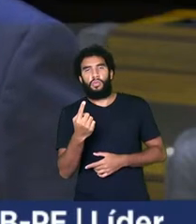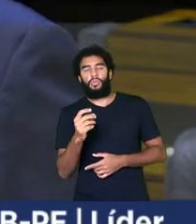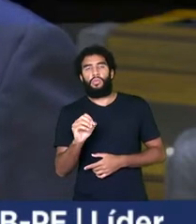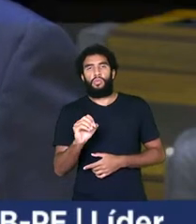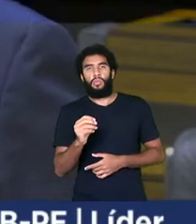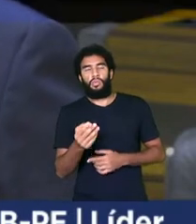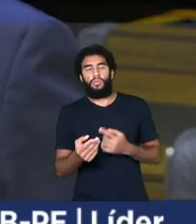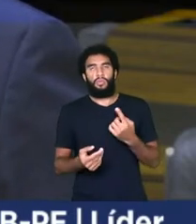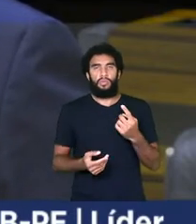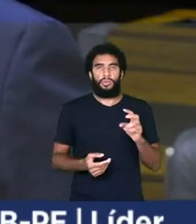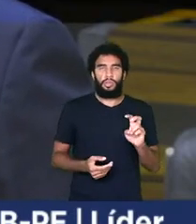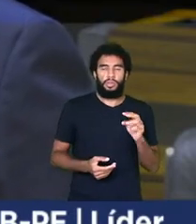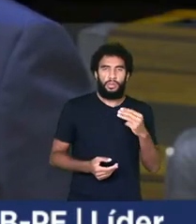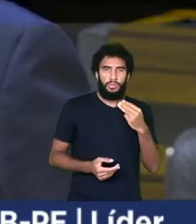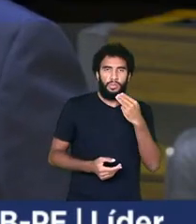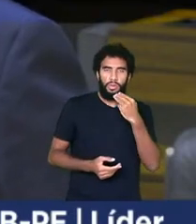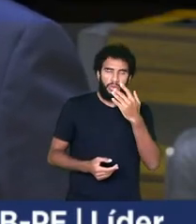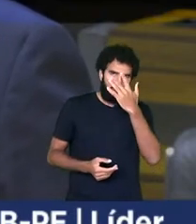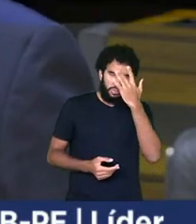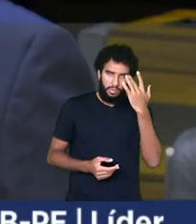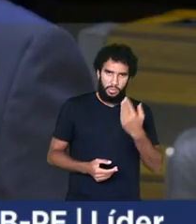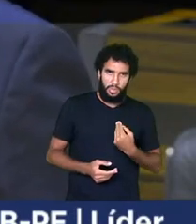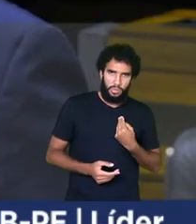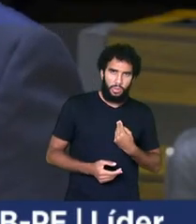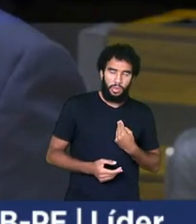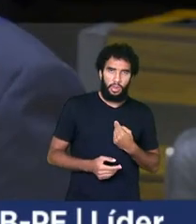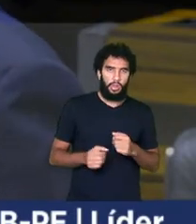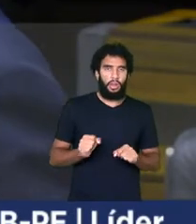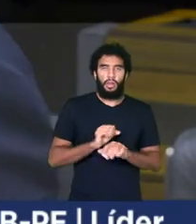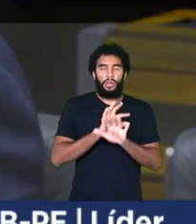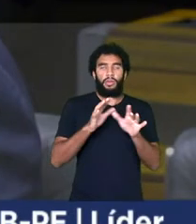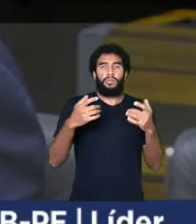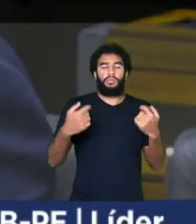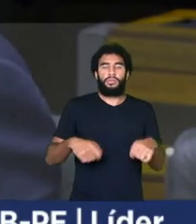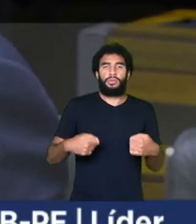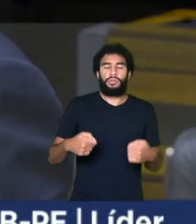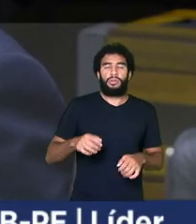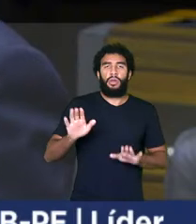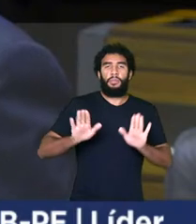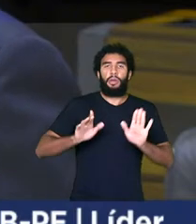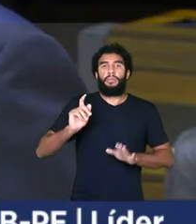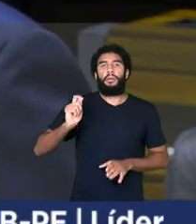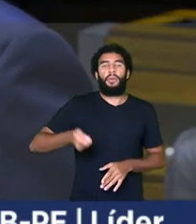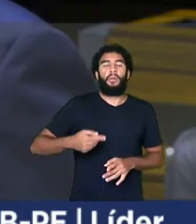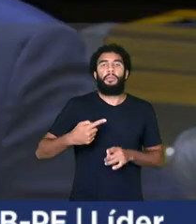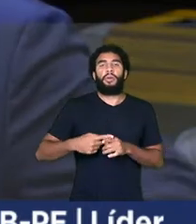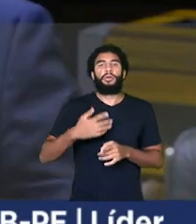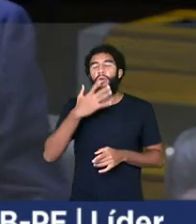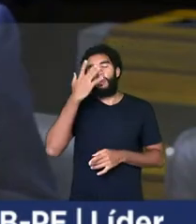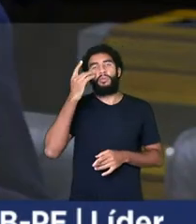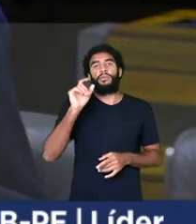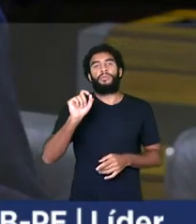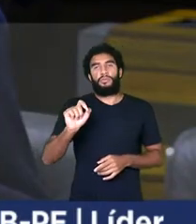CASSINOS, UM POR ESTADO OU PARA CADA QUINZE MILHÕES DE HABITANTES, É EVIDENTE QUE TEM QUE TER UM LEILÃO. PORQUE SENÃO DE QUEM SERÁ O